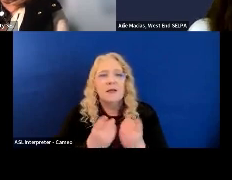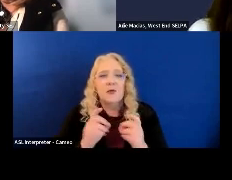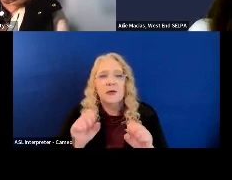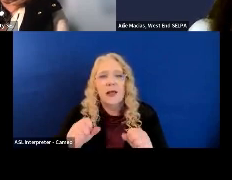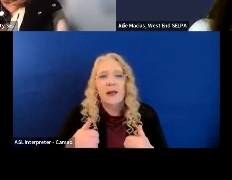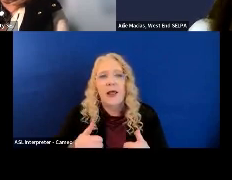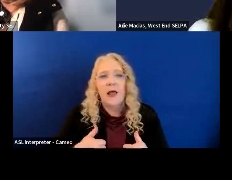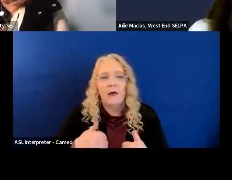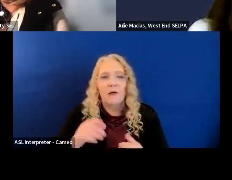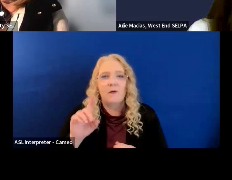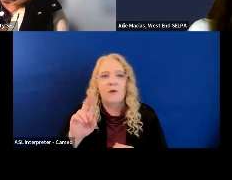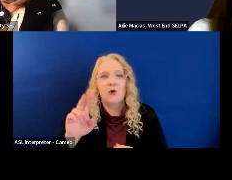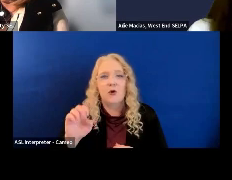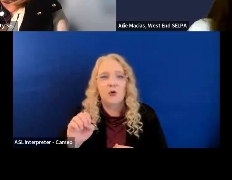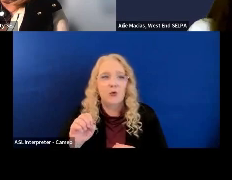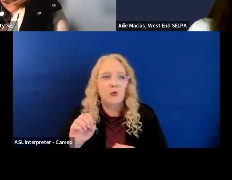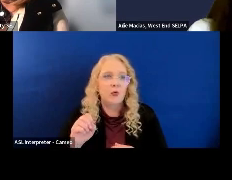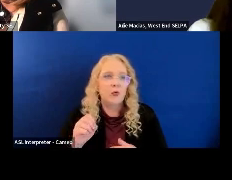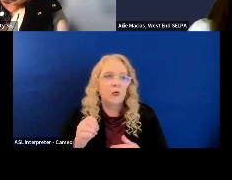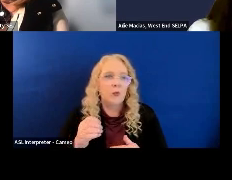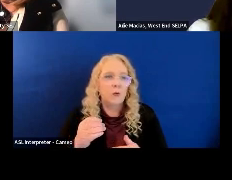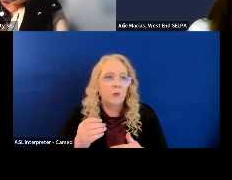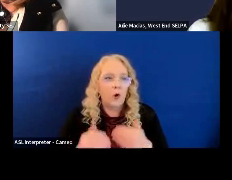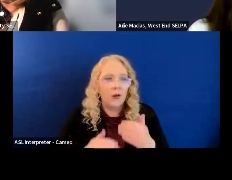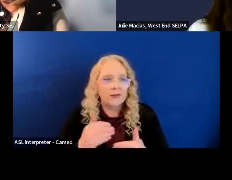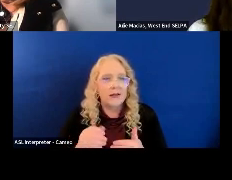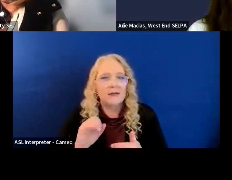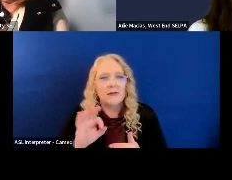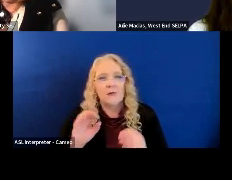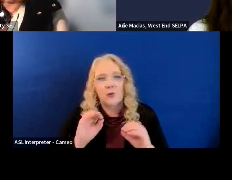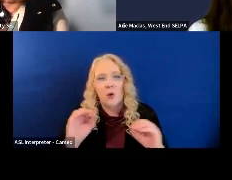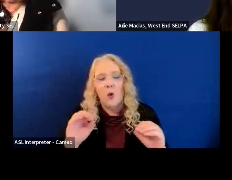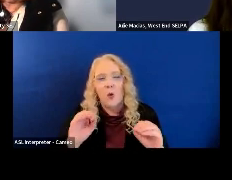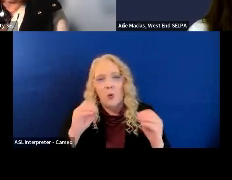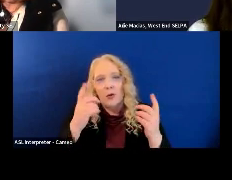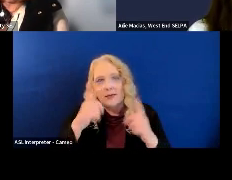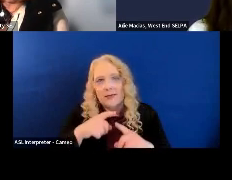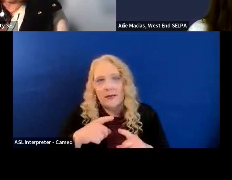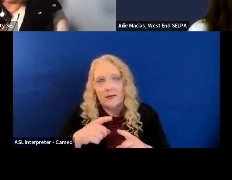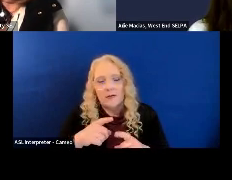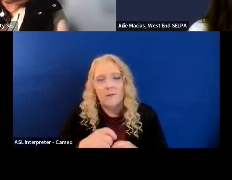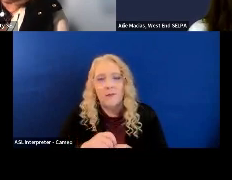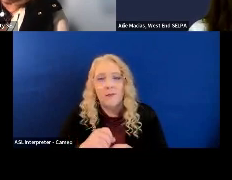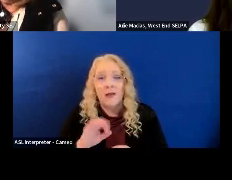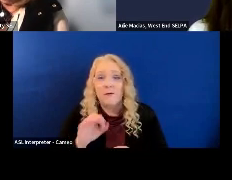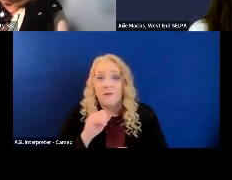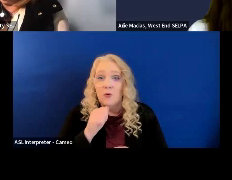si no se da el consentimiento, por lo que si no brinda su consentimiento para la reevaluación o no